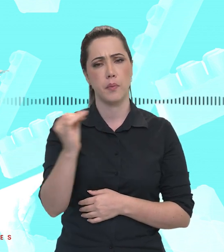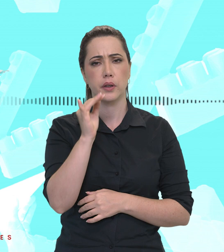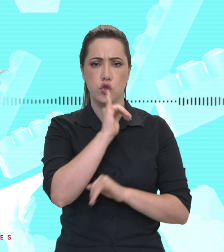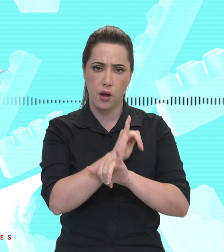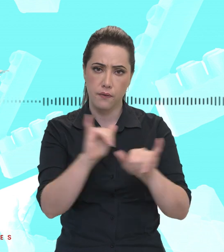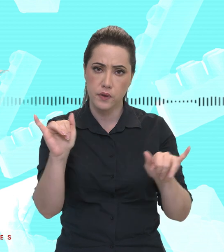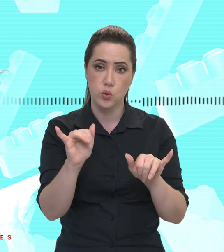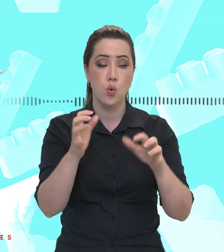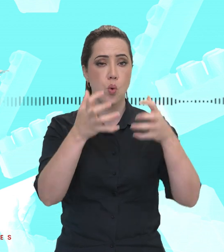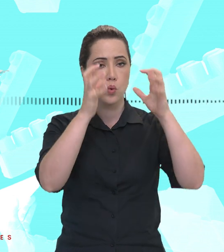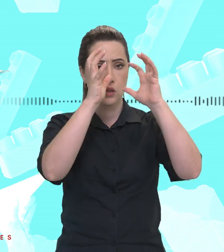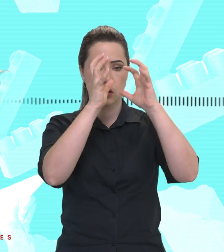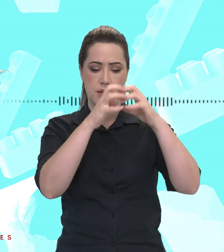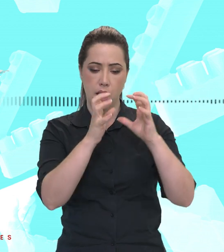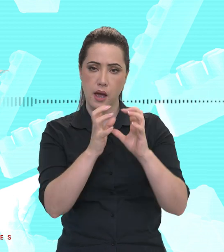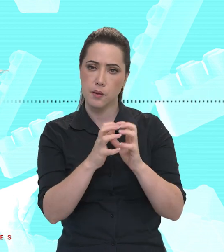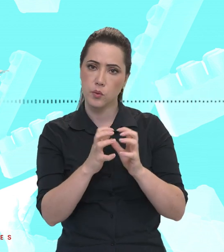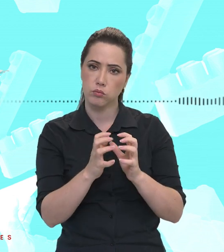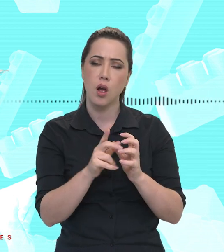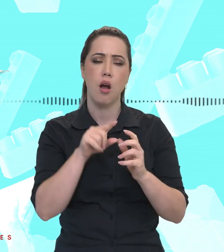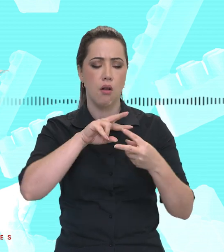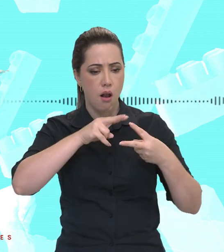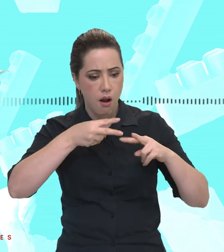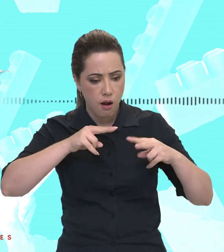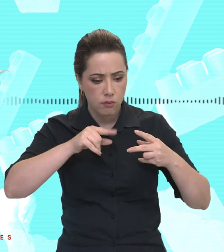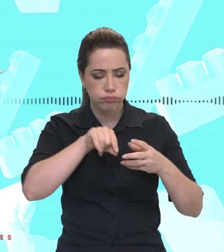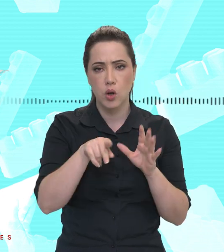[Leyberson] O cérebro é um grande labirinto neurocognitivo. O diagnóstico de TDAH não